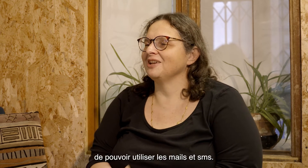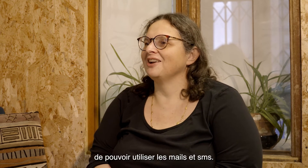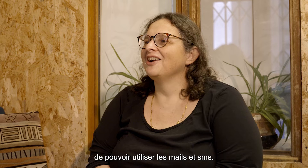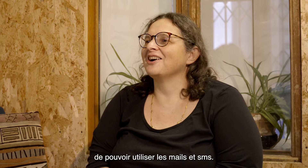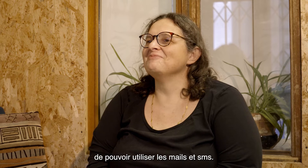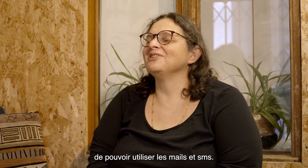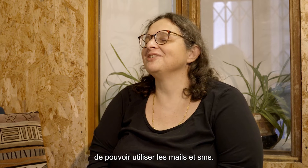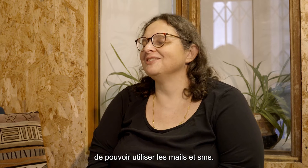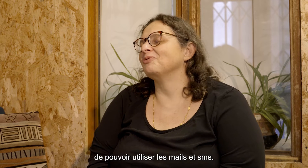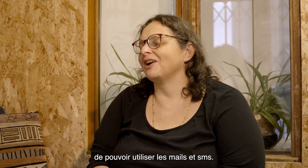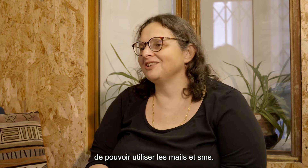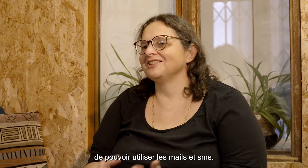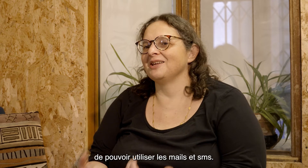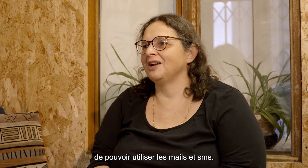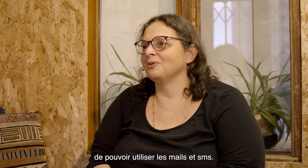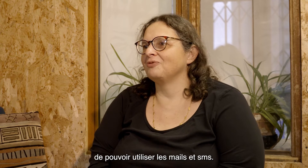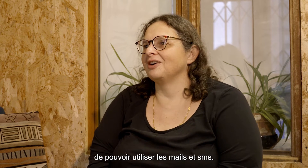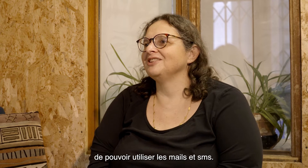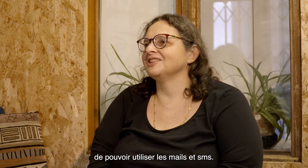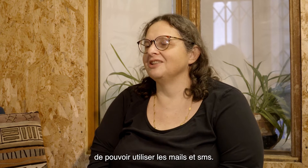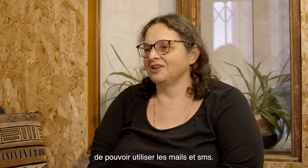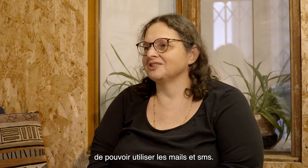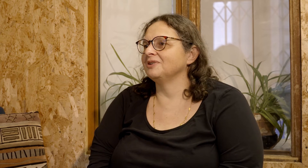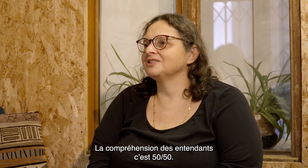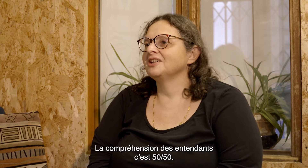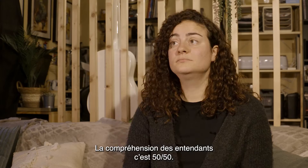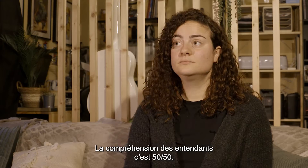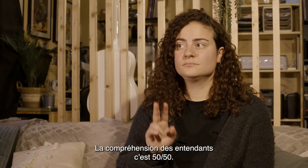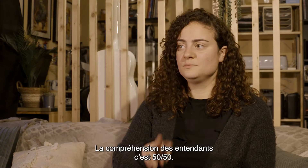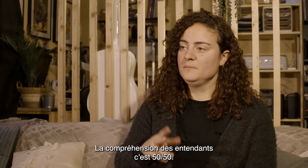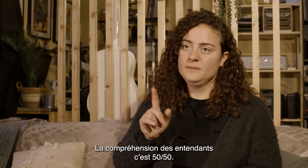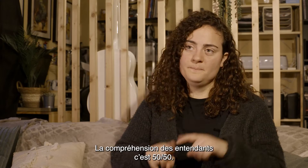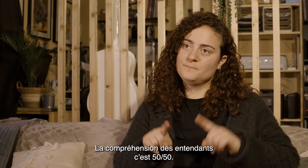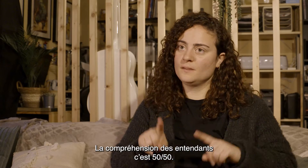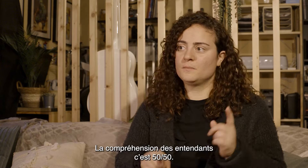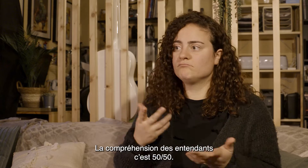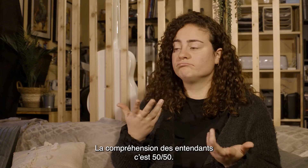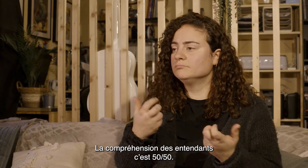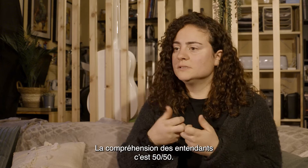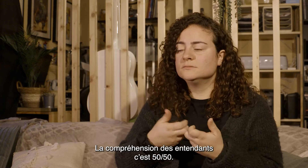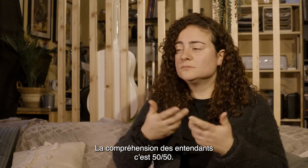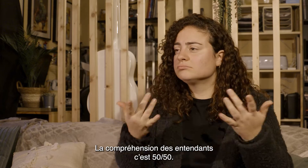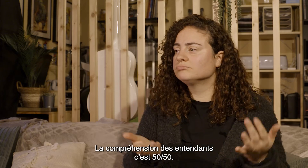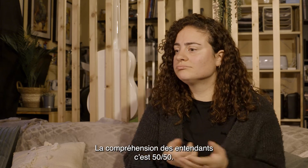de pouvoir utiliser les mails et sms. La compréhension des entendants c’est 50/50.